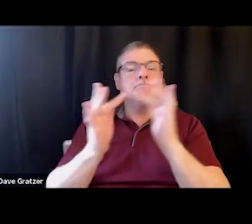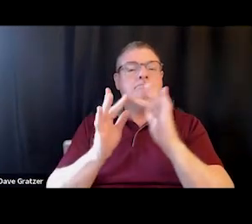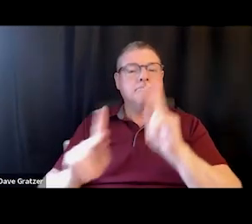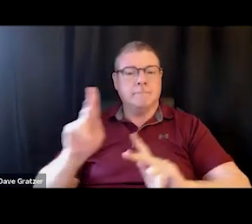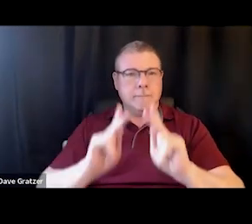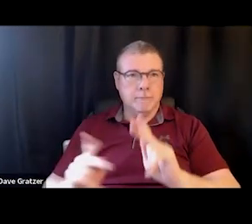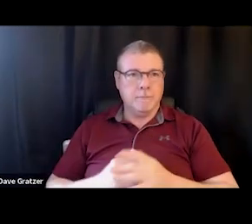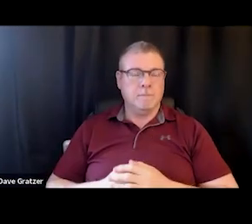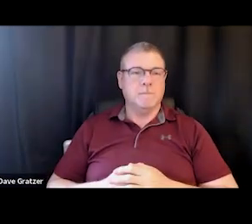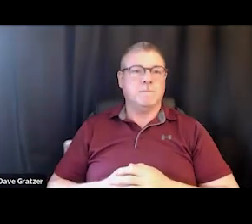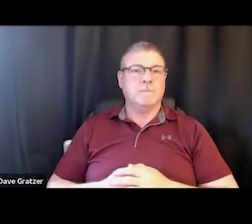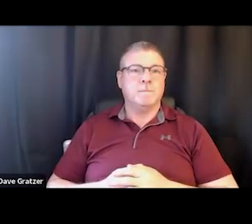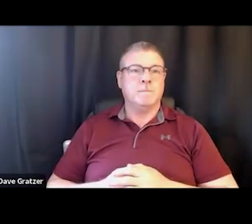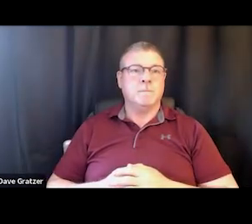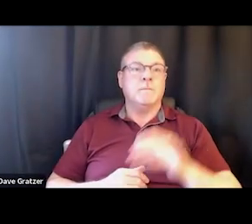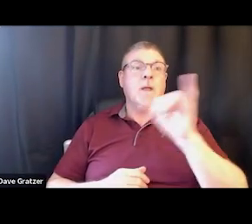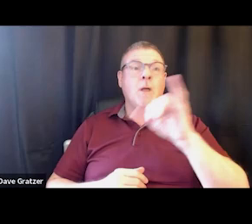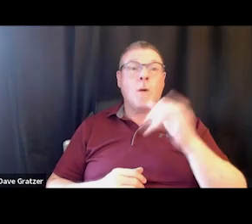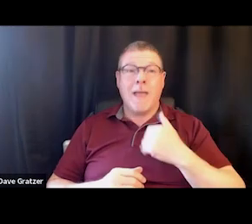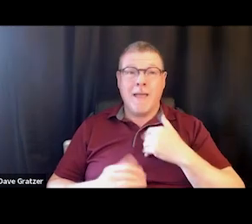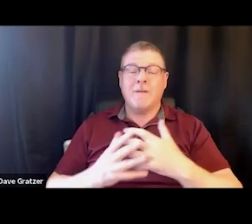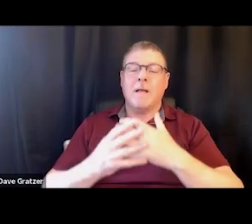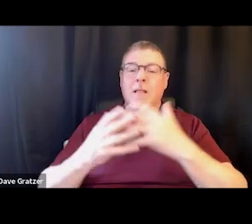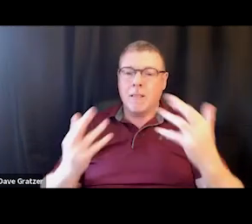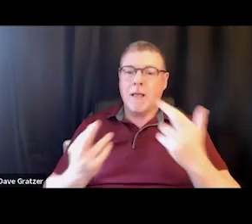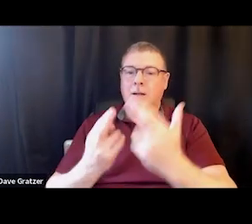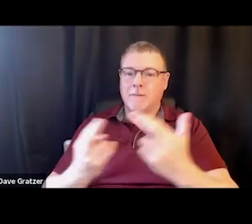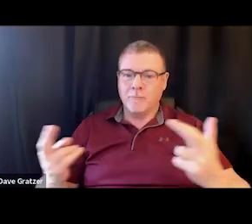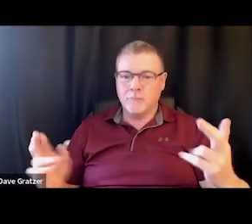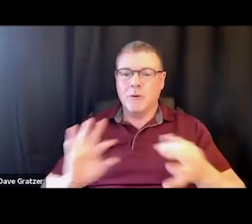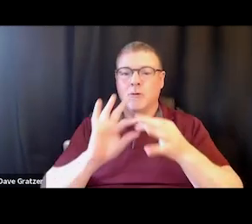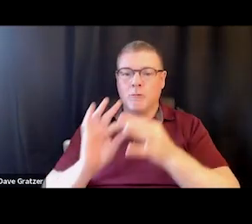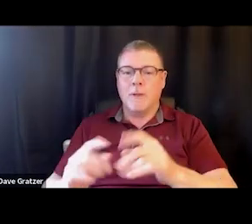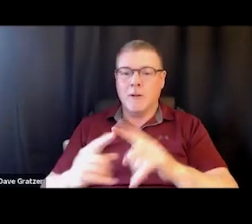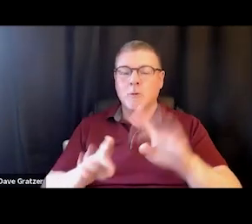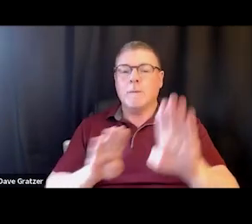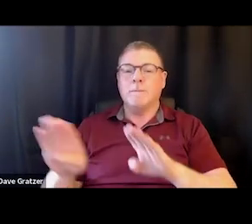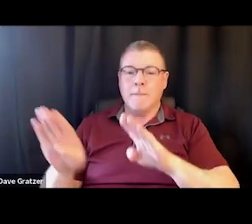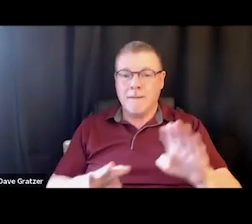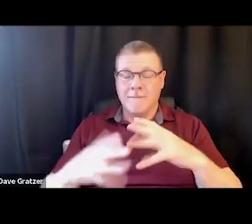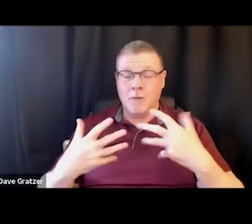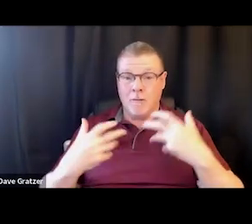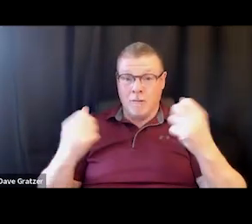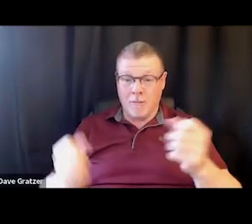También tenemos una gran cantidad de recursos relacionados con la salud conductual y el uso de sustancias y lesiones cerebrales